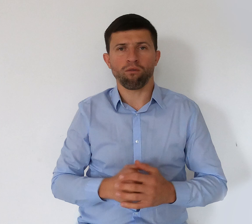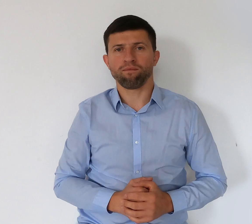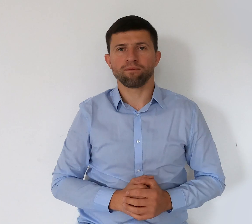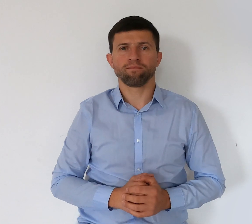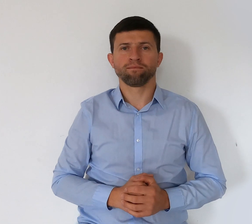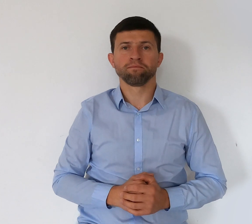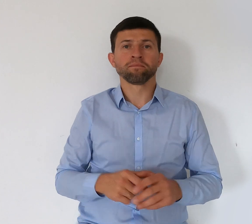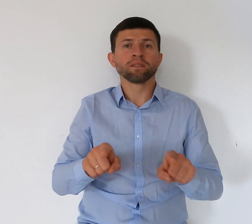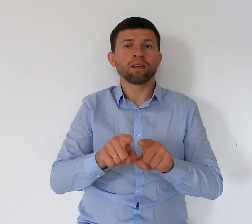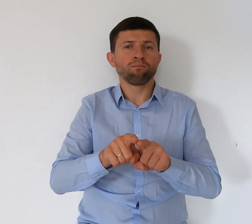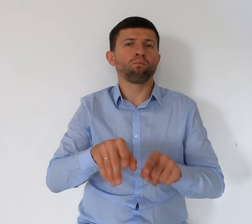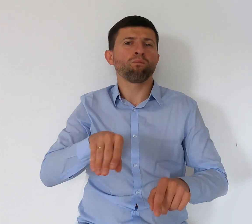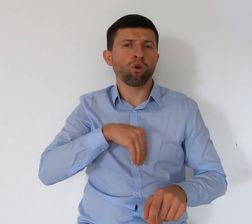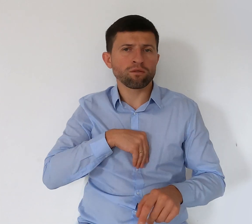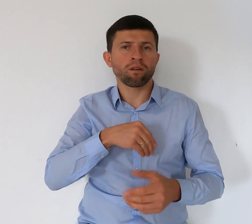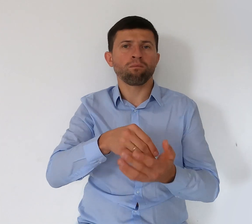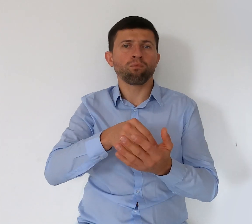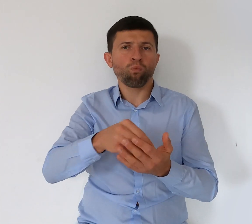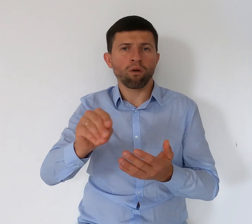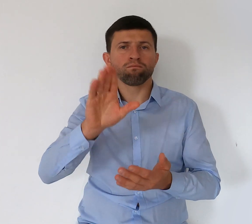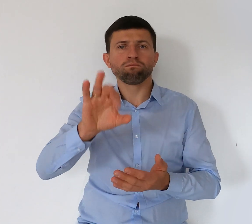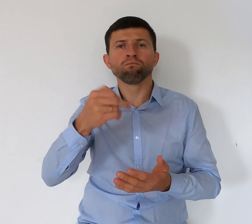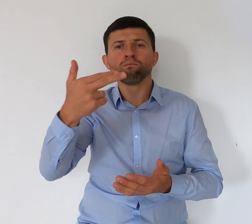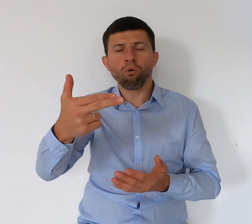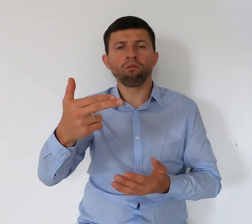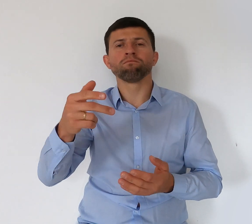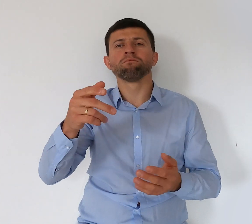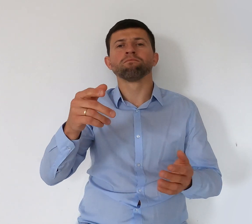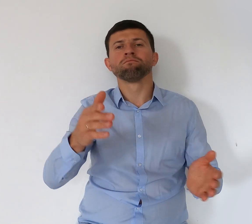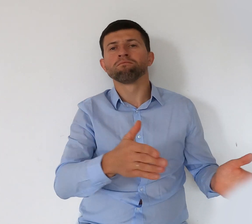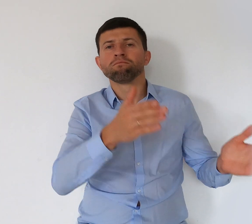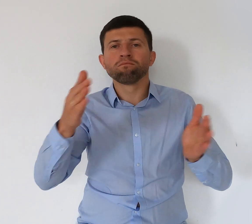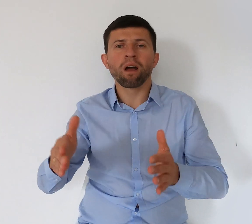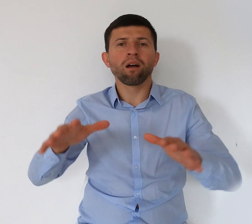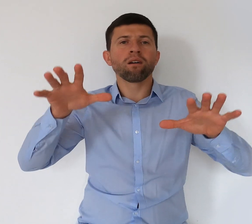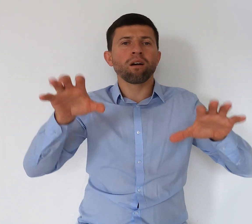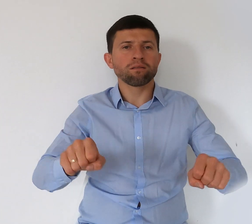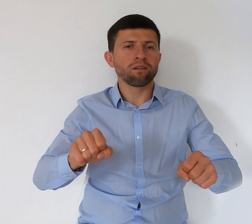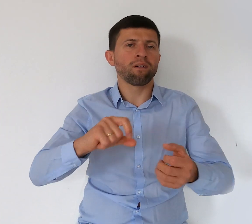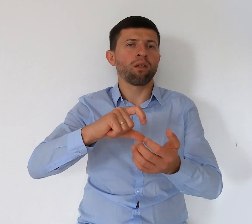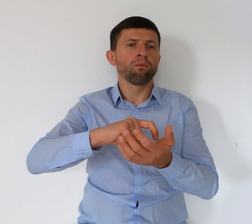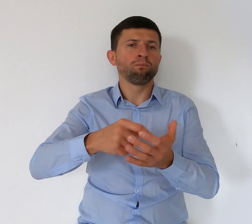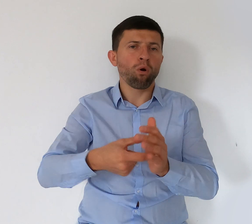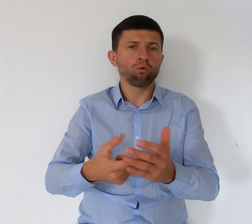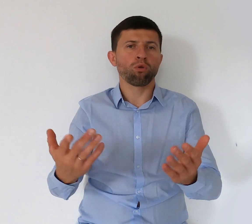Także można zapłacić bonem na rezerwacje pensjonatu,